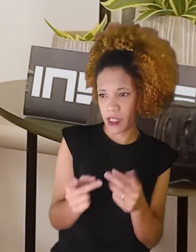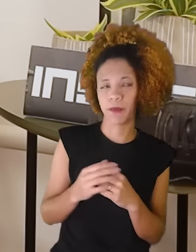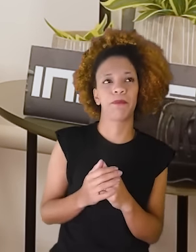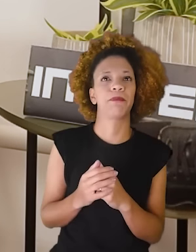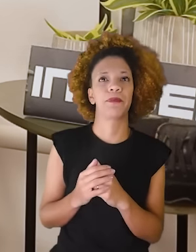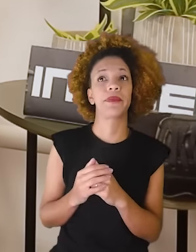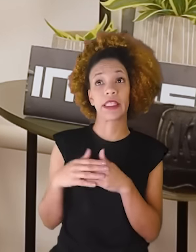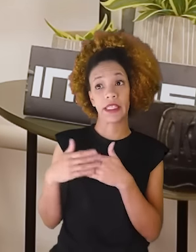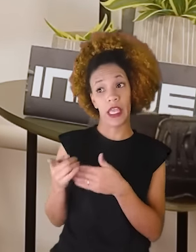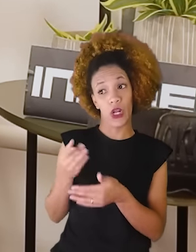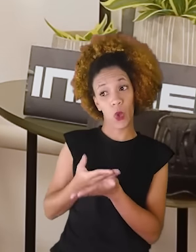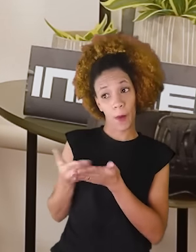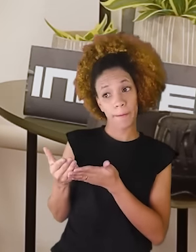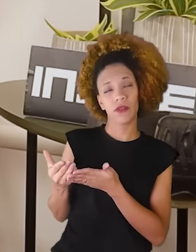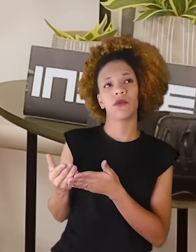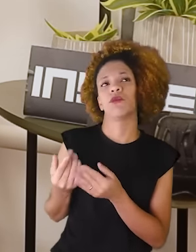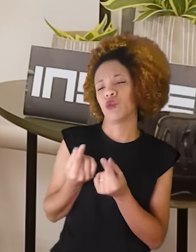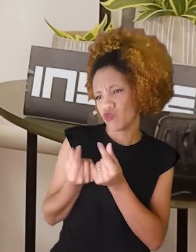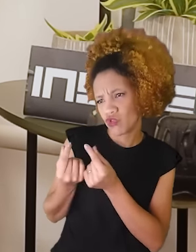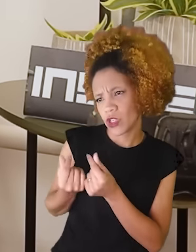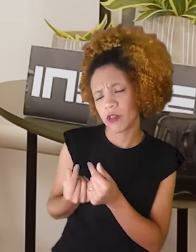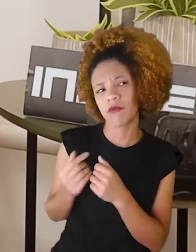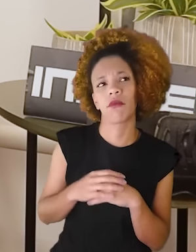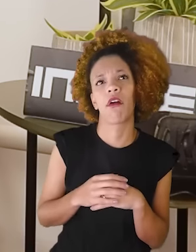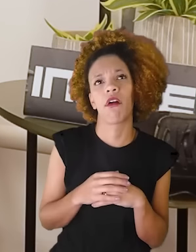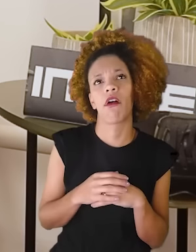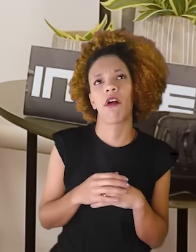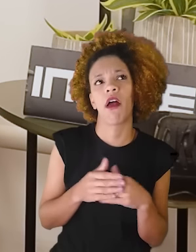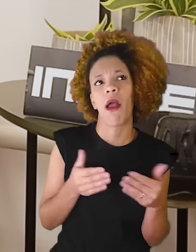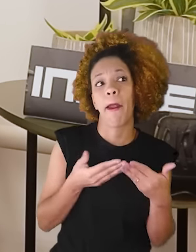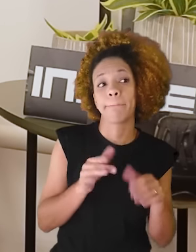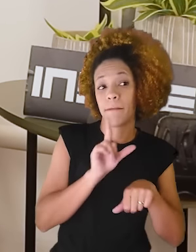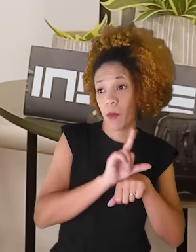aí ele aí com isso ele começou a né a ganhar um dinheirinho e abriu uma uma uma sobreloja